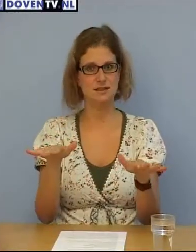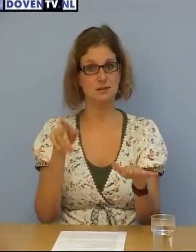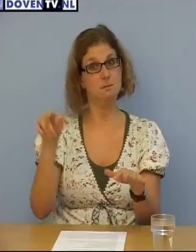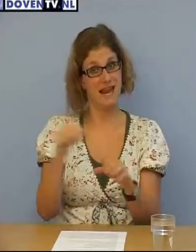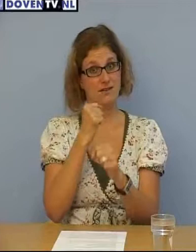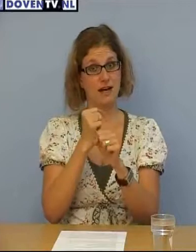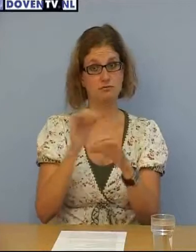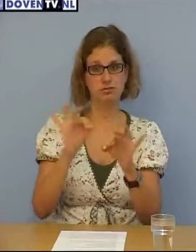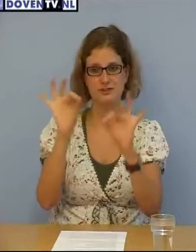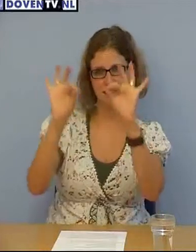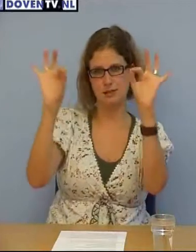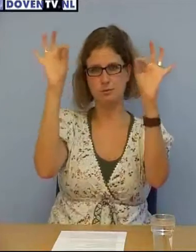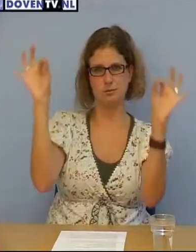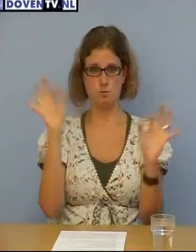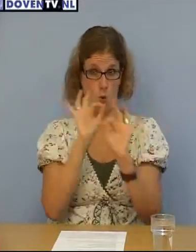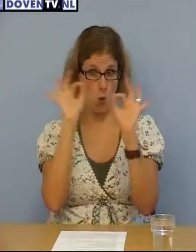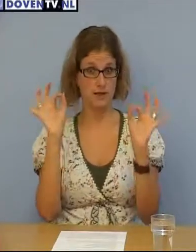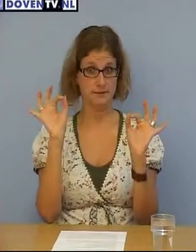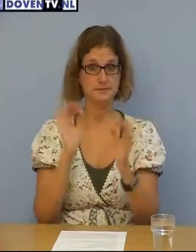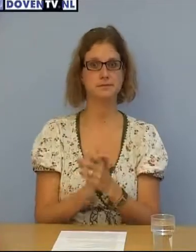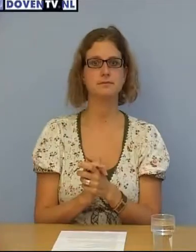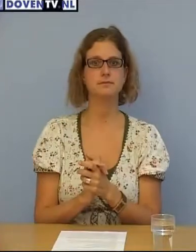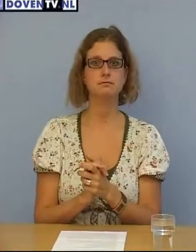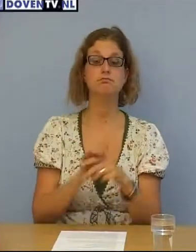meegewerkt aan de versiering van een praalwagen.